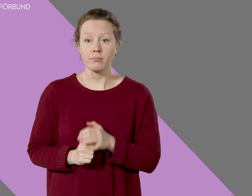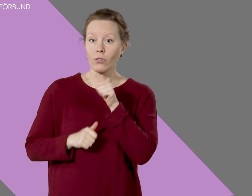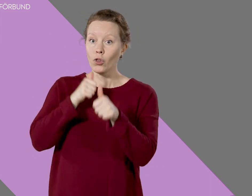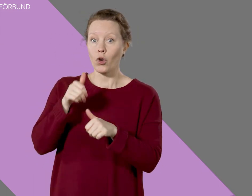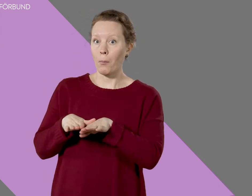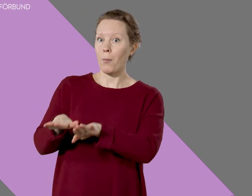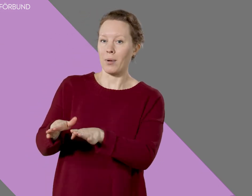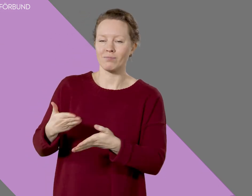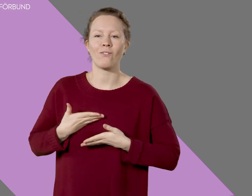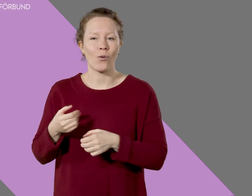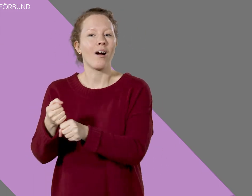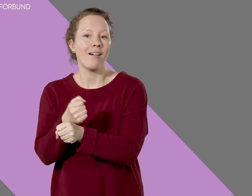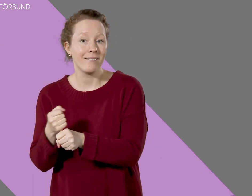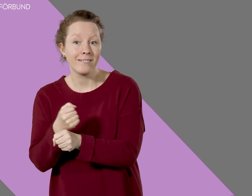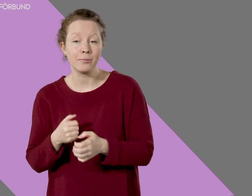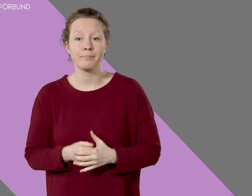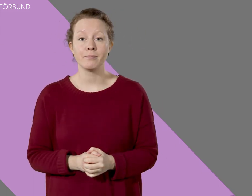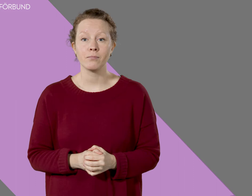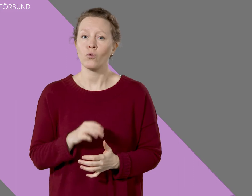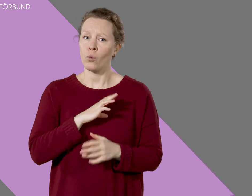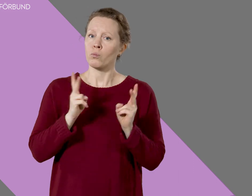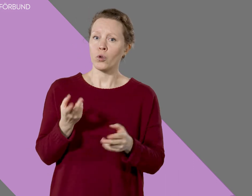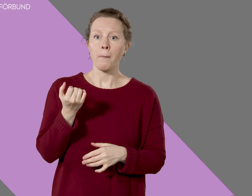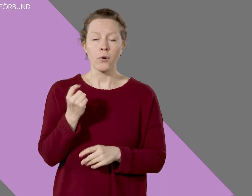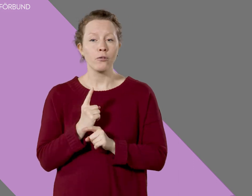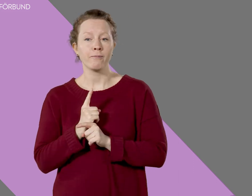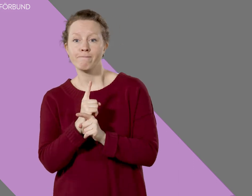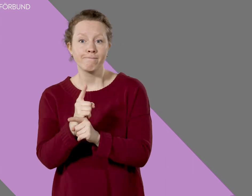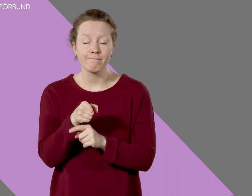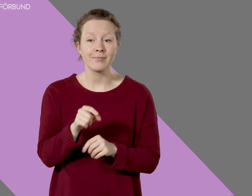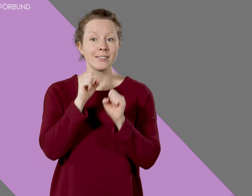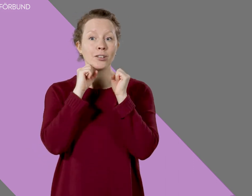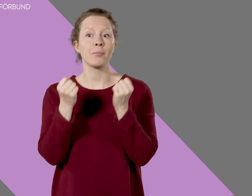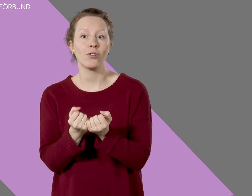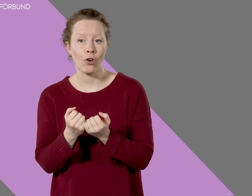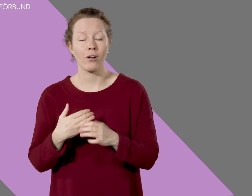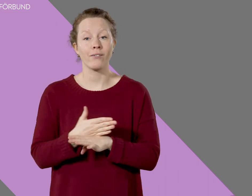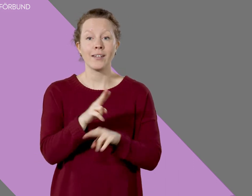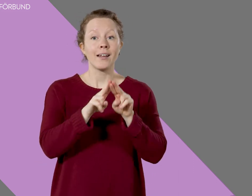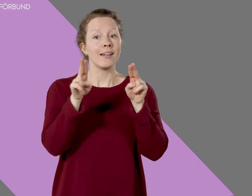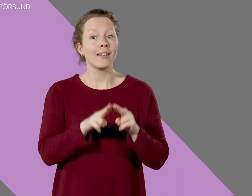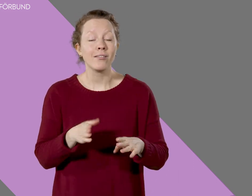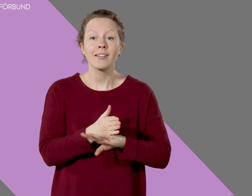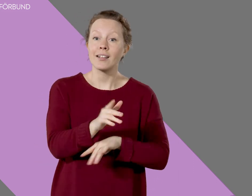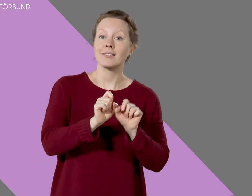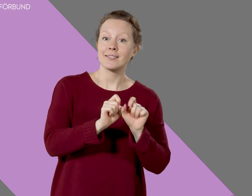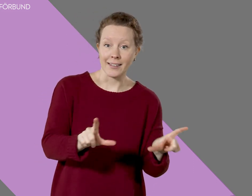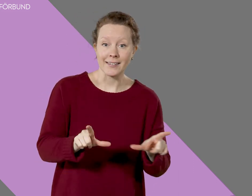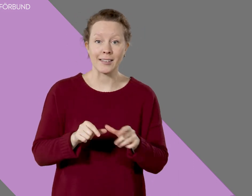Deltagarna serveras kaffe. Du kan också följa seminariet i direktsändning på nätet.